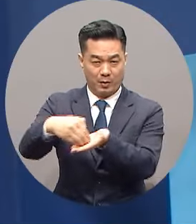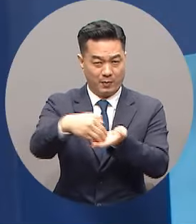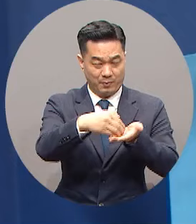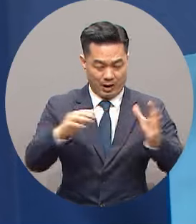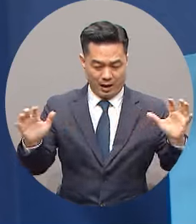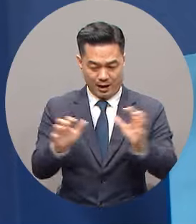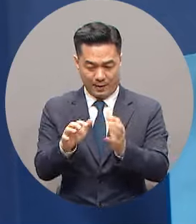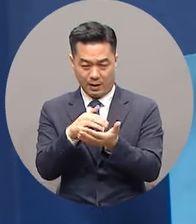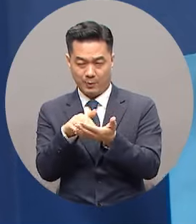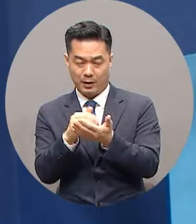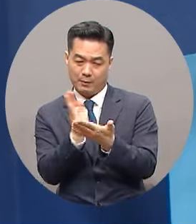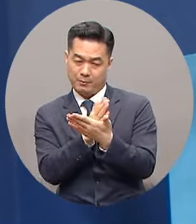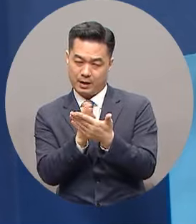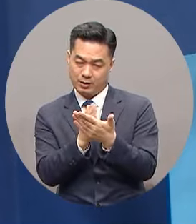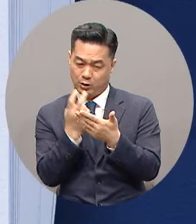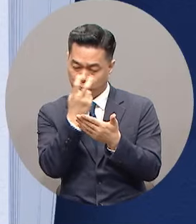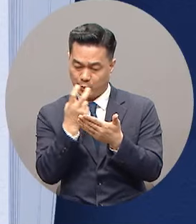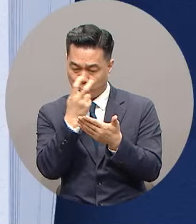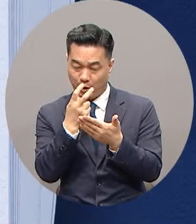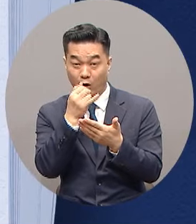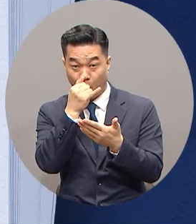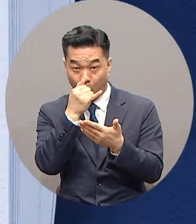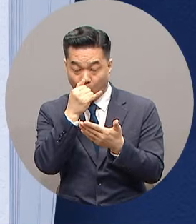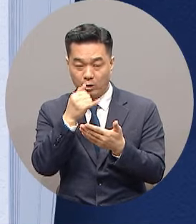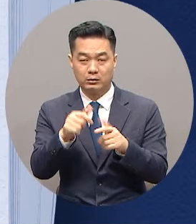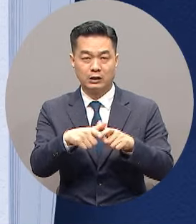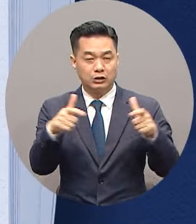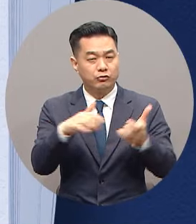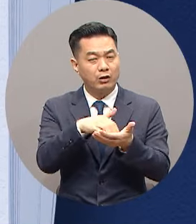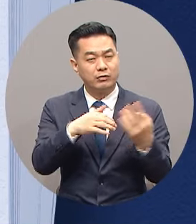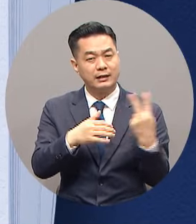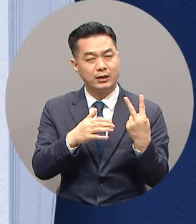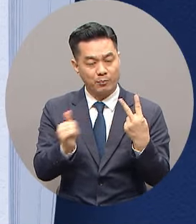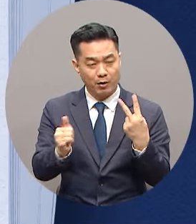정부는 지난 4일 40개 대학에서 요청한 증원 수요를 참고해 배정심사위원회를 가동해 왔습니다.